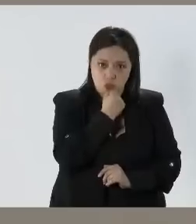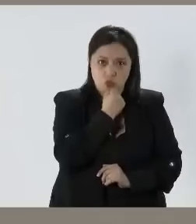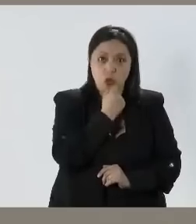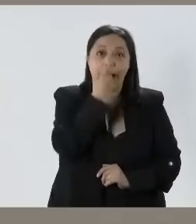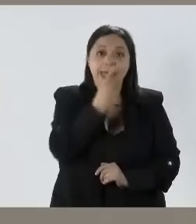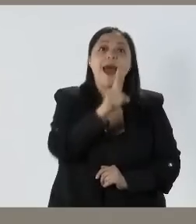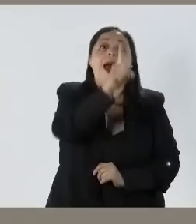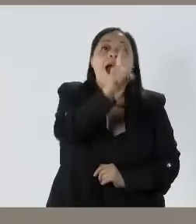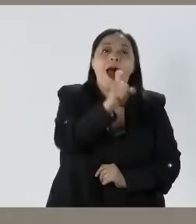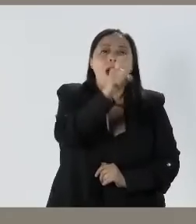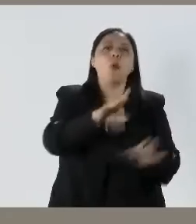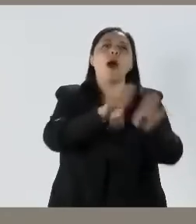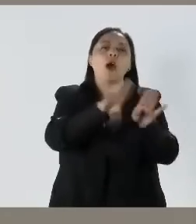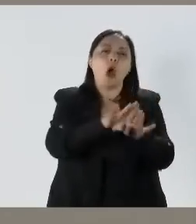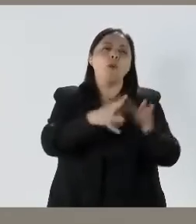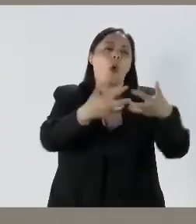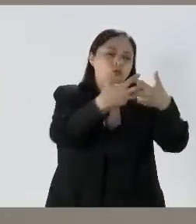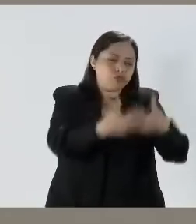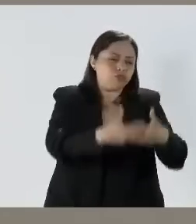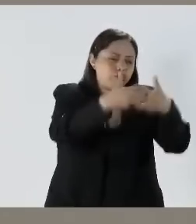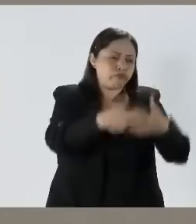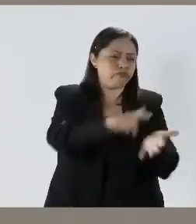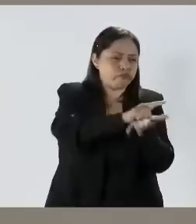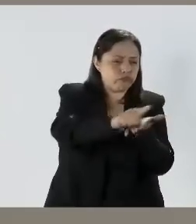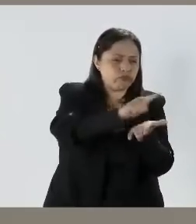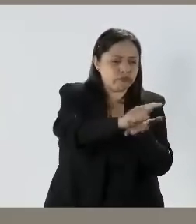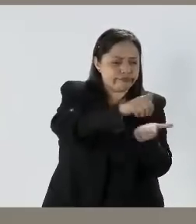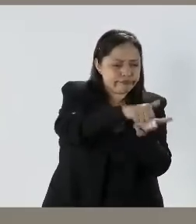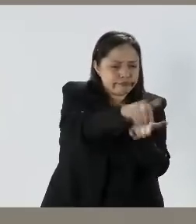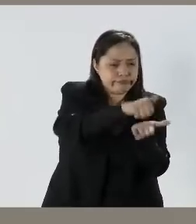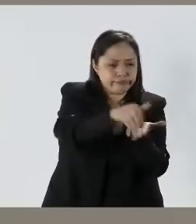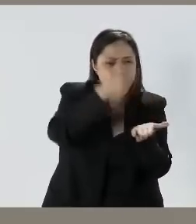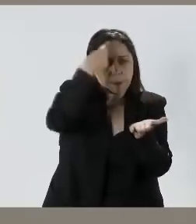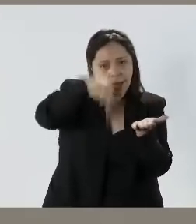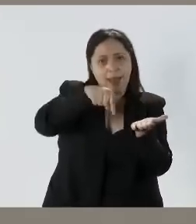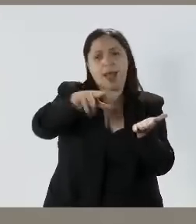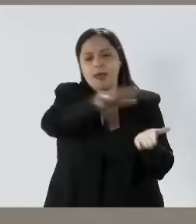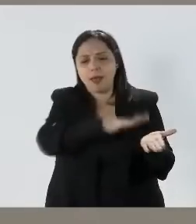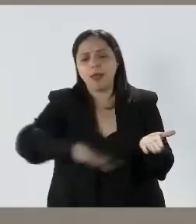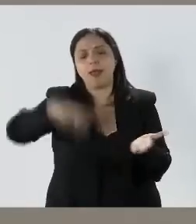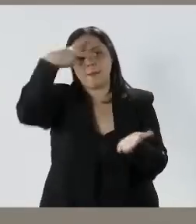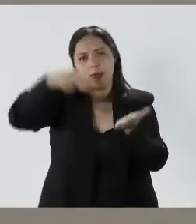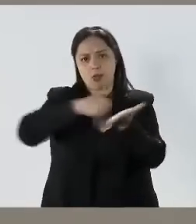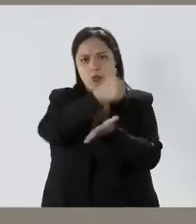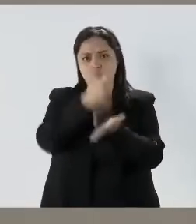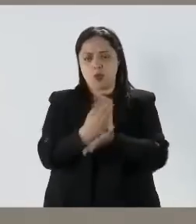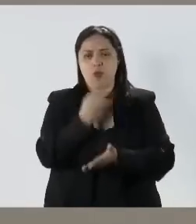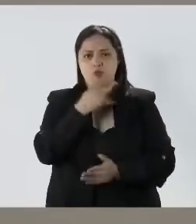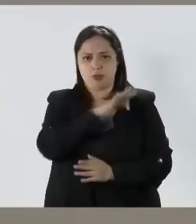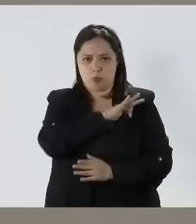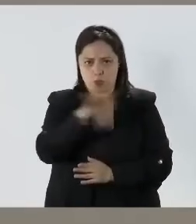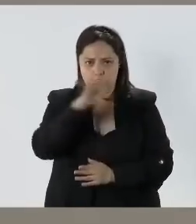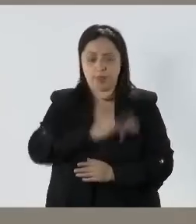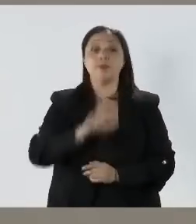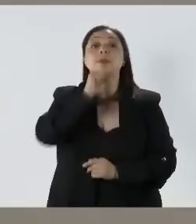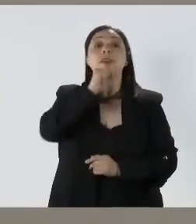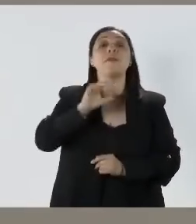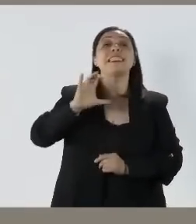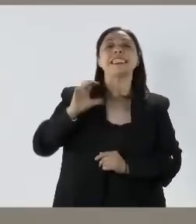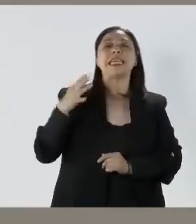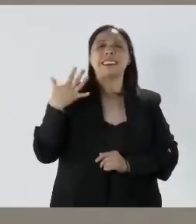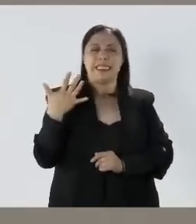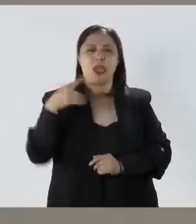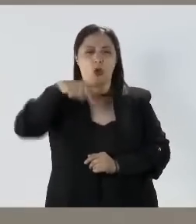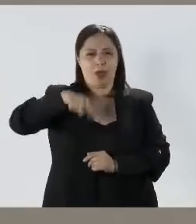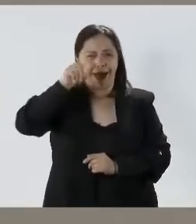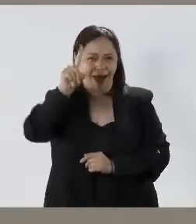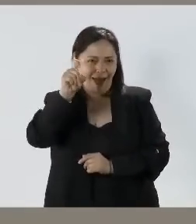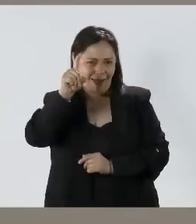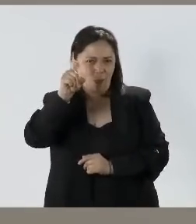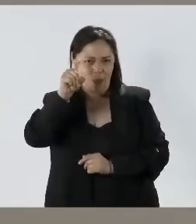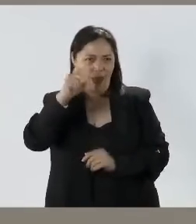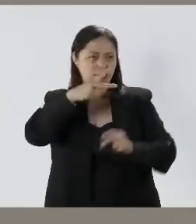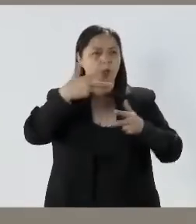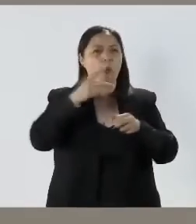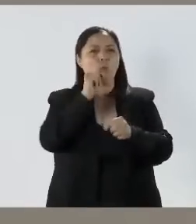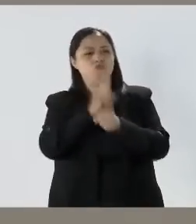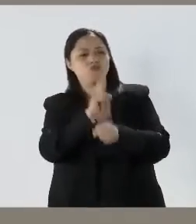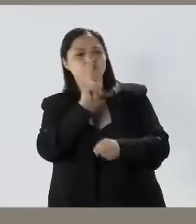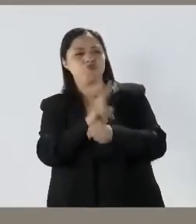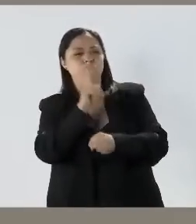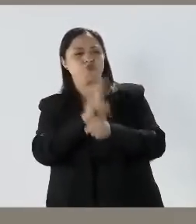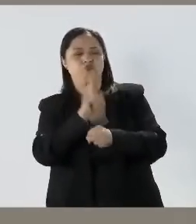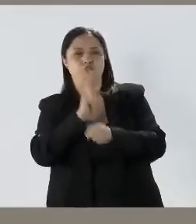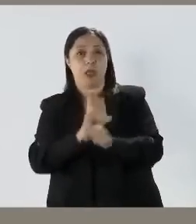tratada para la Ciudad de México creamos ya el c5 del agua para monitorear todo lo que acontece